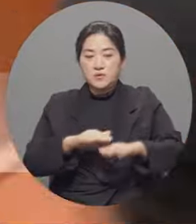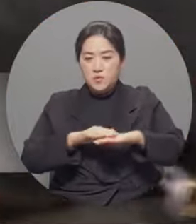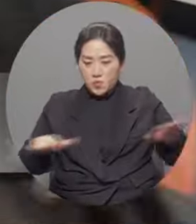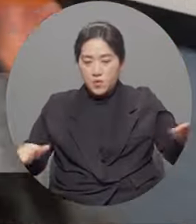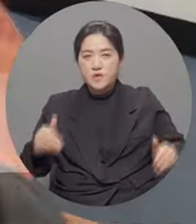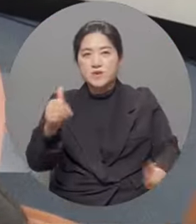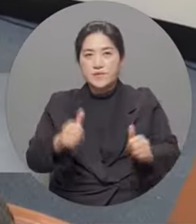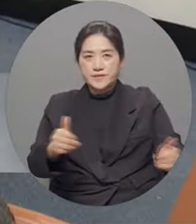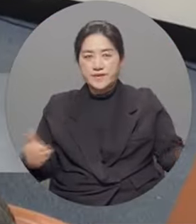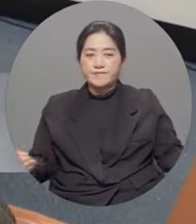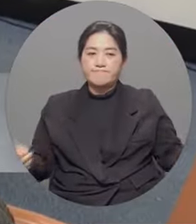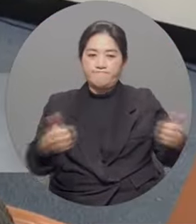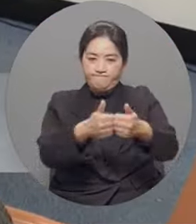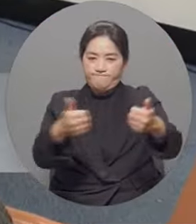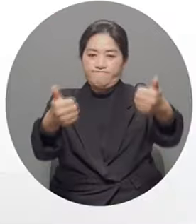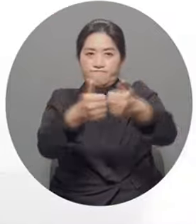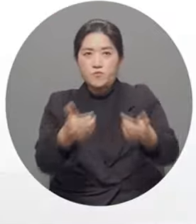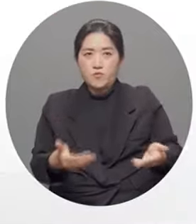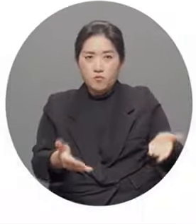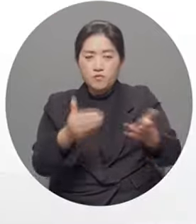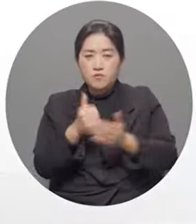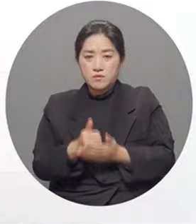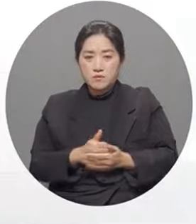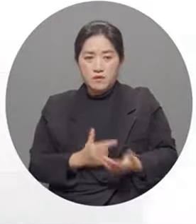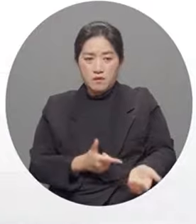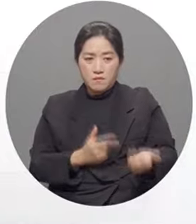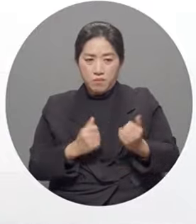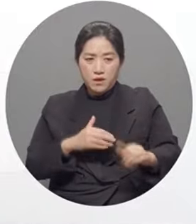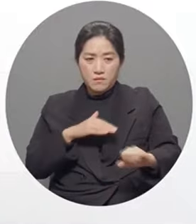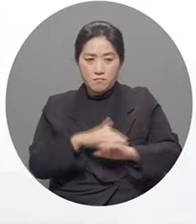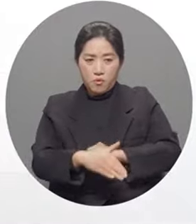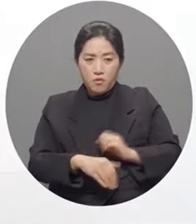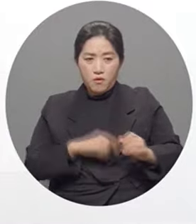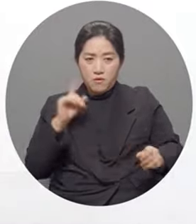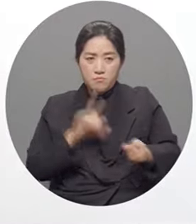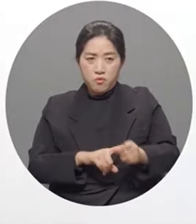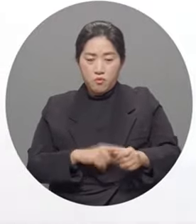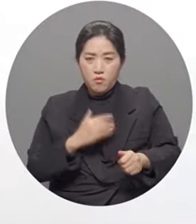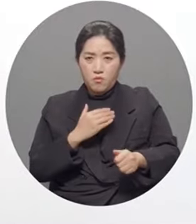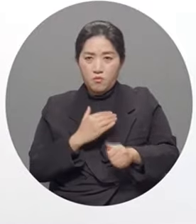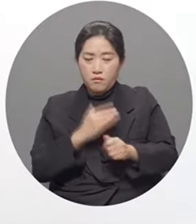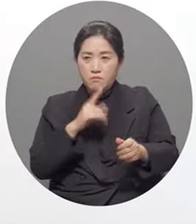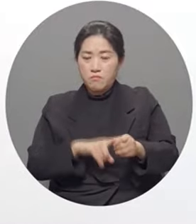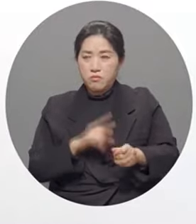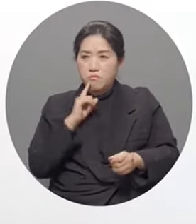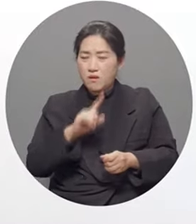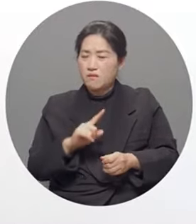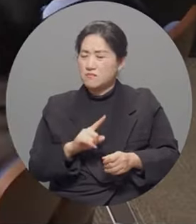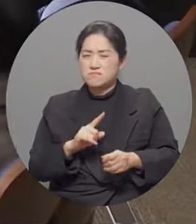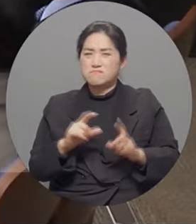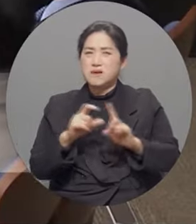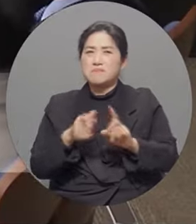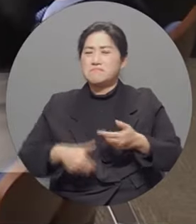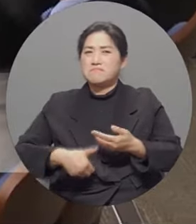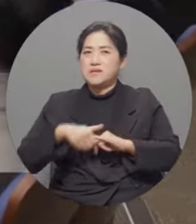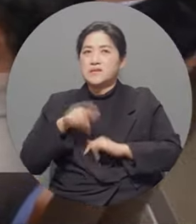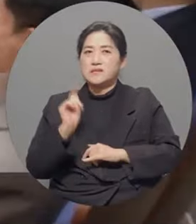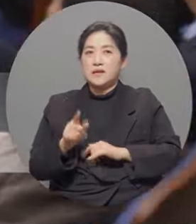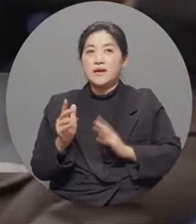그러면서 공정하게 경쟁을 붙이는 건데 자객 공천이라는 말은 언어도단이라고 적극 반박했습니다.